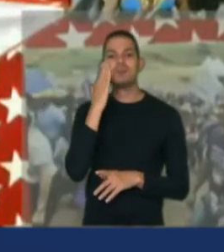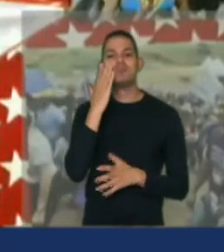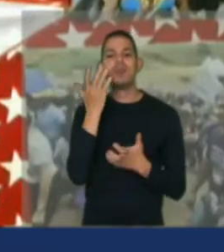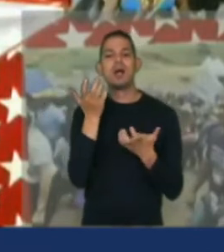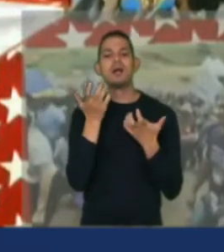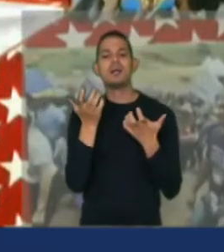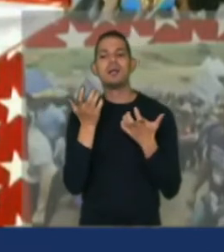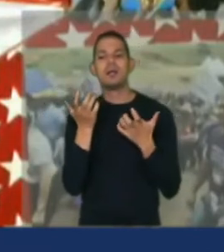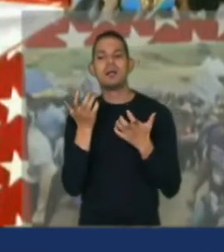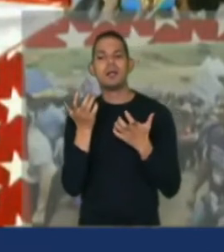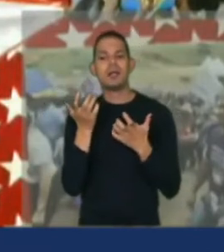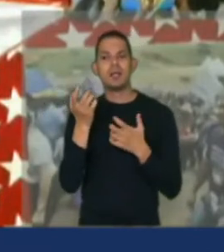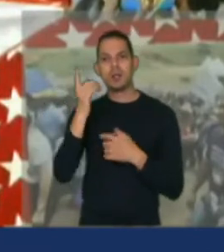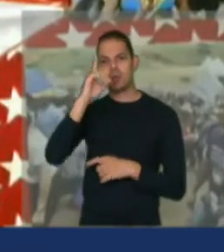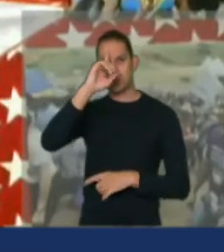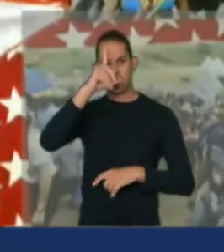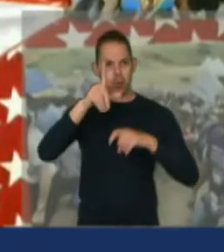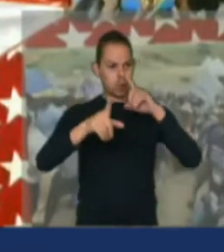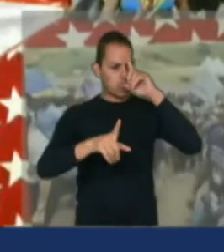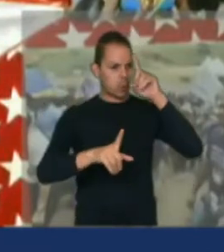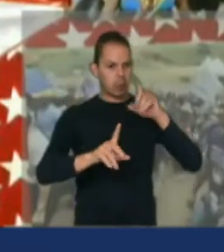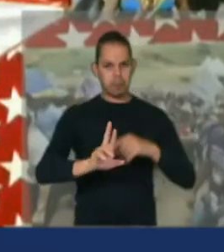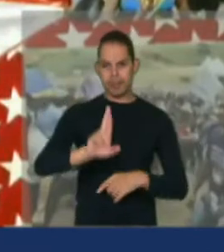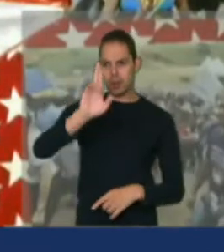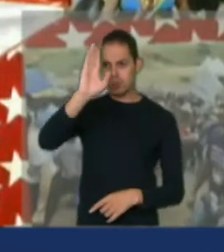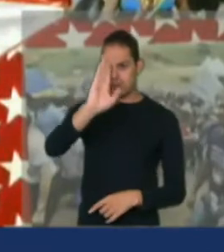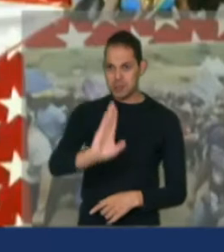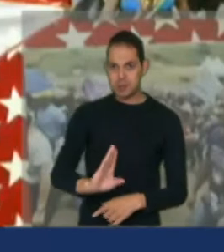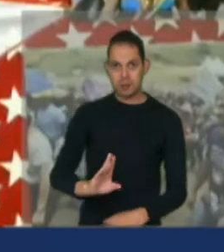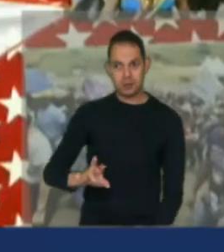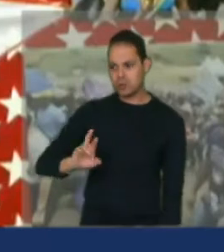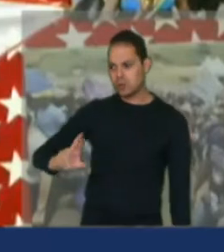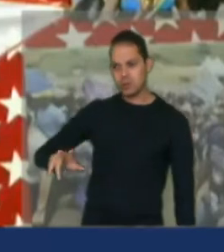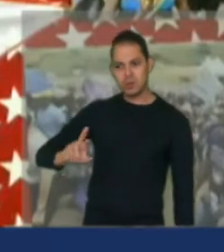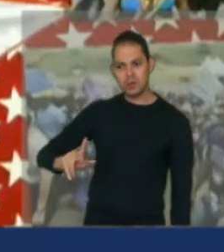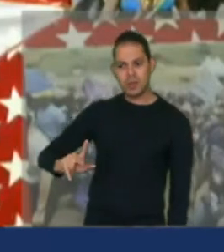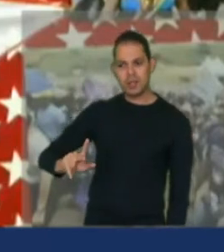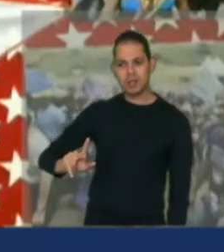ELE NÃO É DONO DO BRASIL, O PAÍS TEM UMA, TEM UMA CONSTITUIÇÃO, TEM O PODER